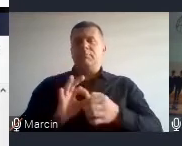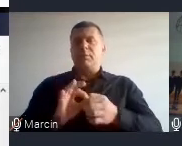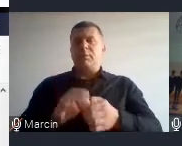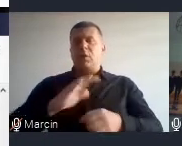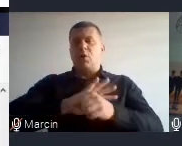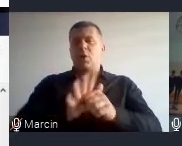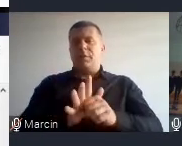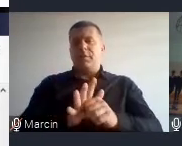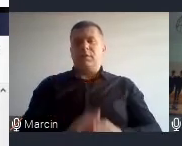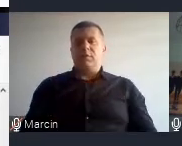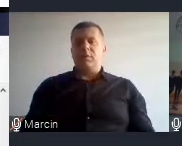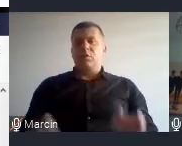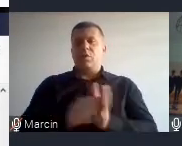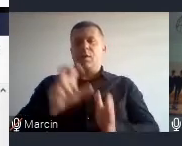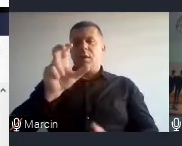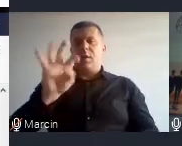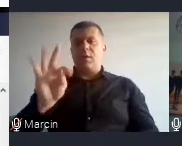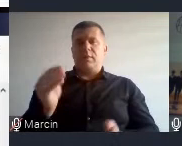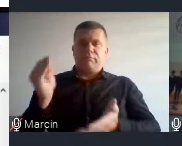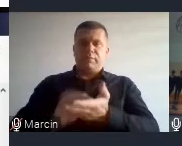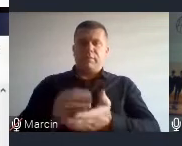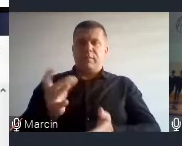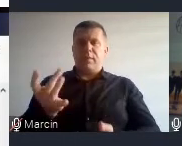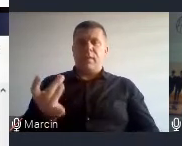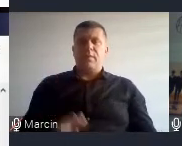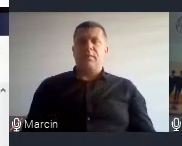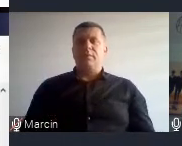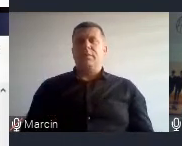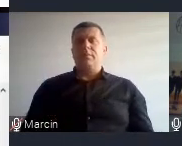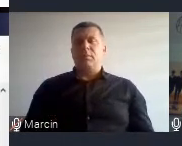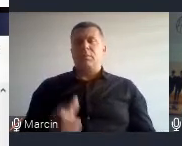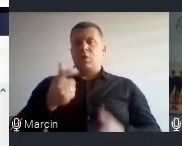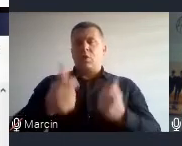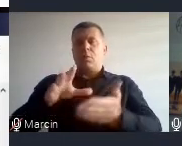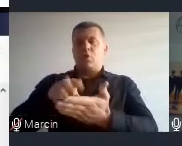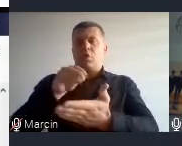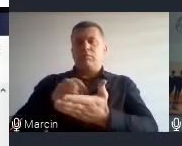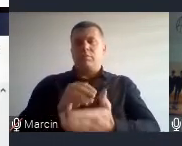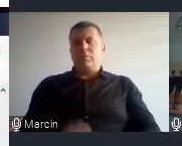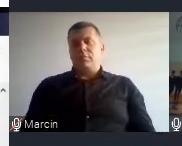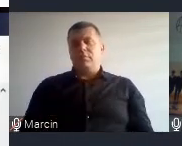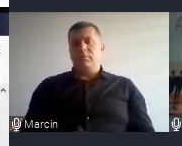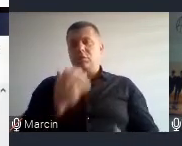Wklejam ją Państwu do czatu od razu, byście mogli go sobie skopiować i ewentualnie korzystać.